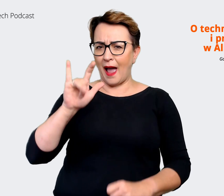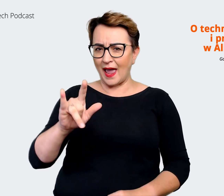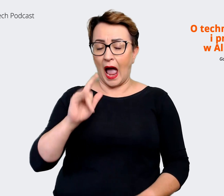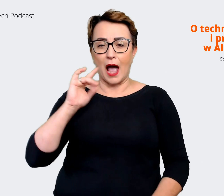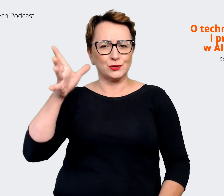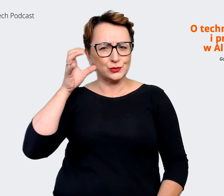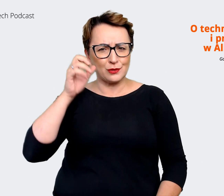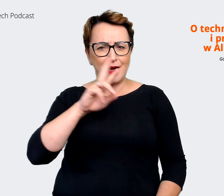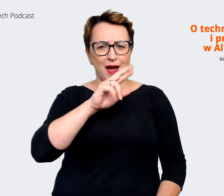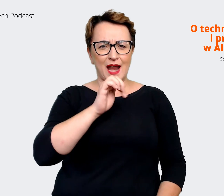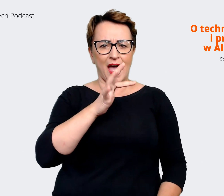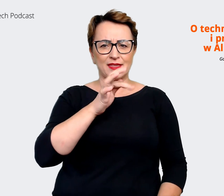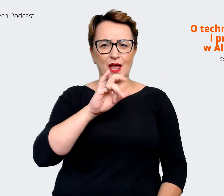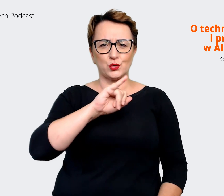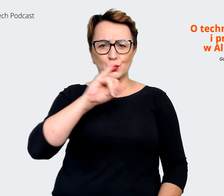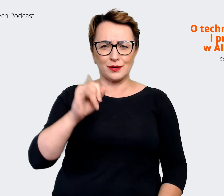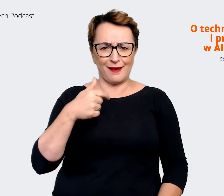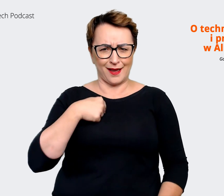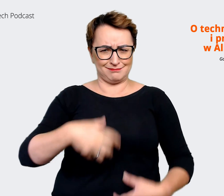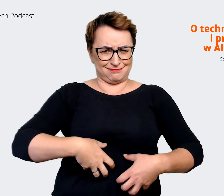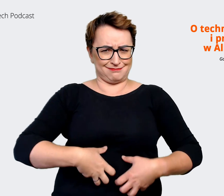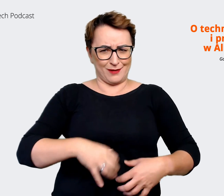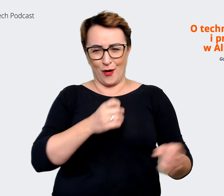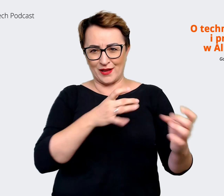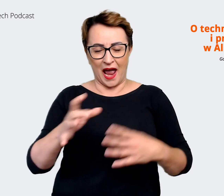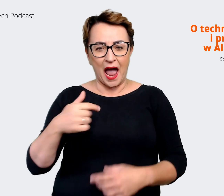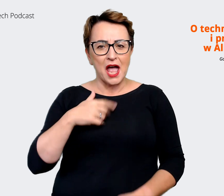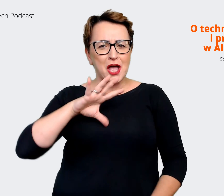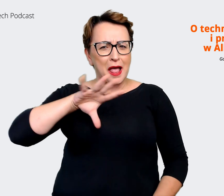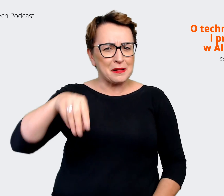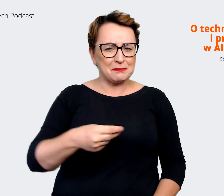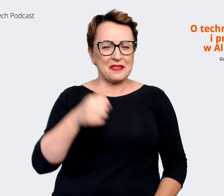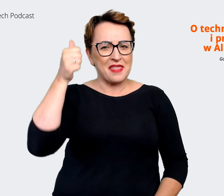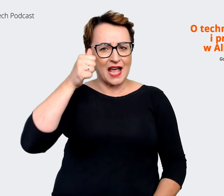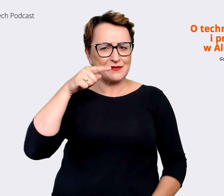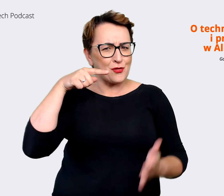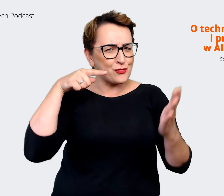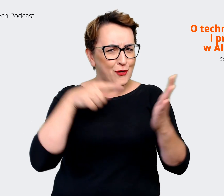razu się ubawiłem. Uważam, że naprawdę z różnych dziwnych nazw produktów, które usłyszałem to ten